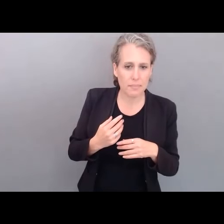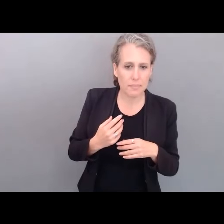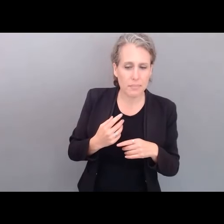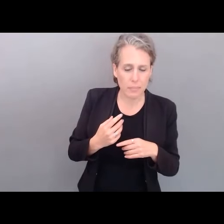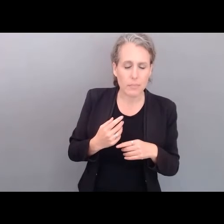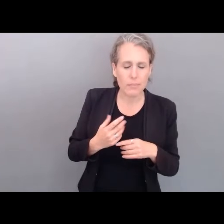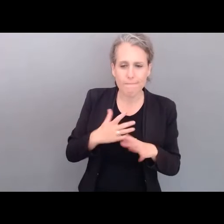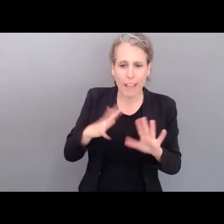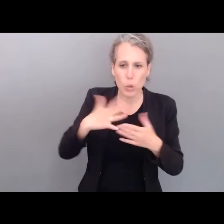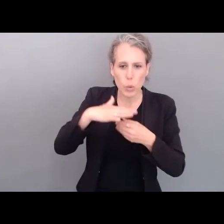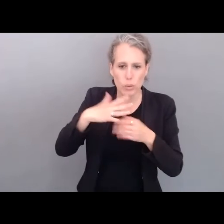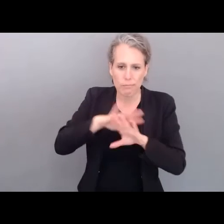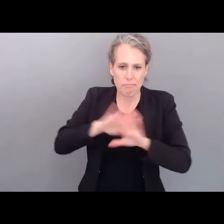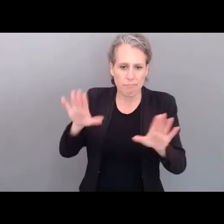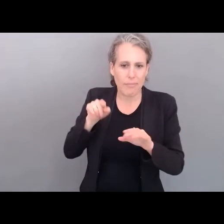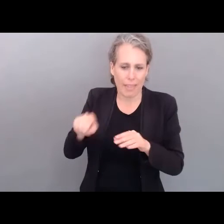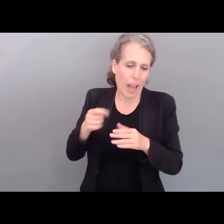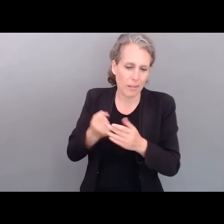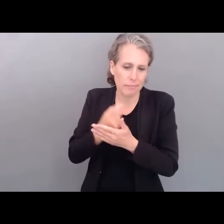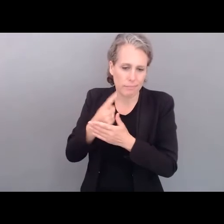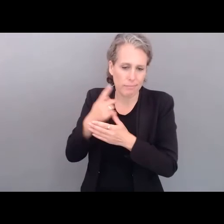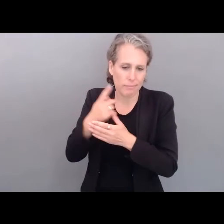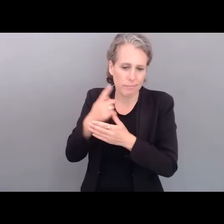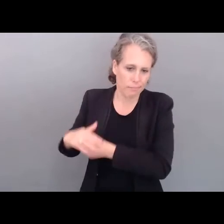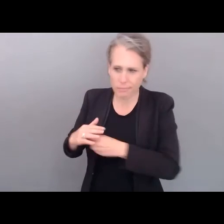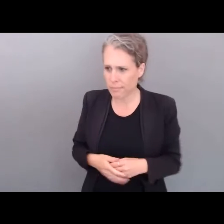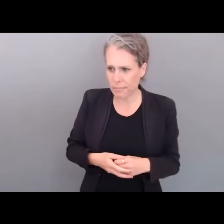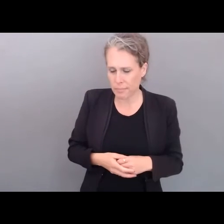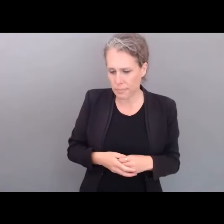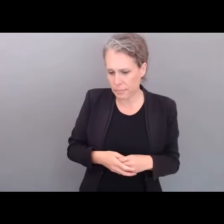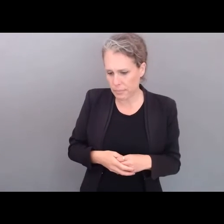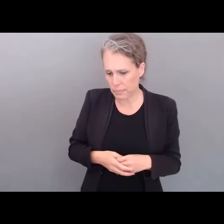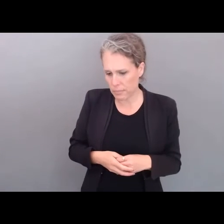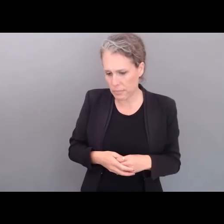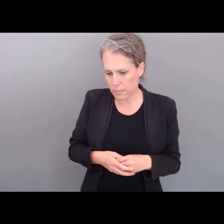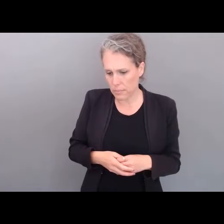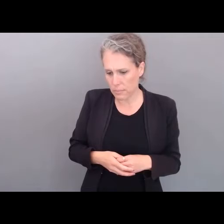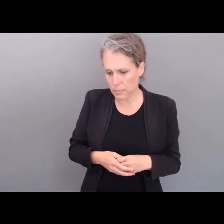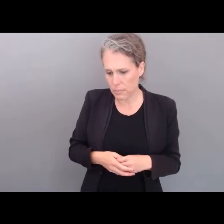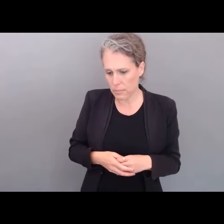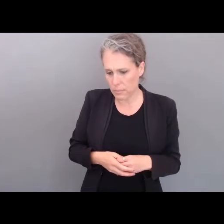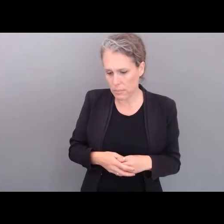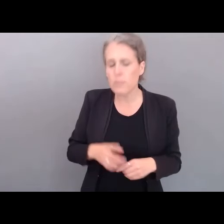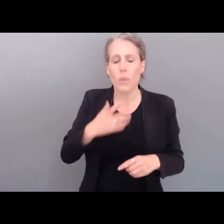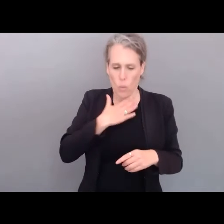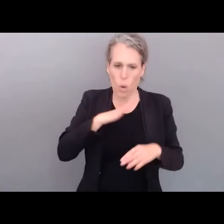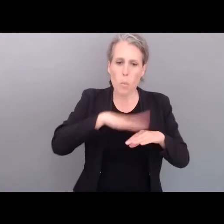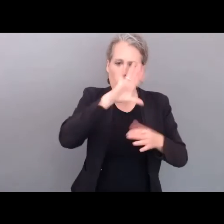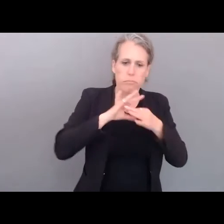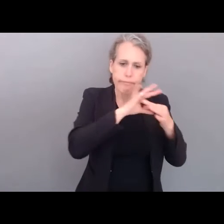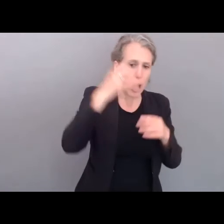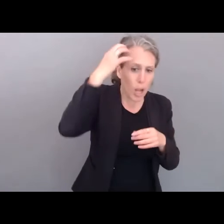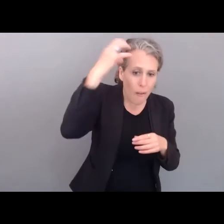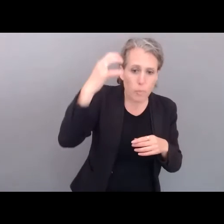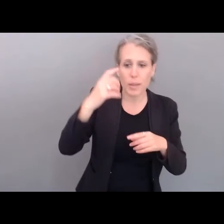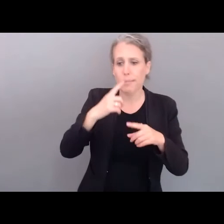agenda 2030 de la que hablamos.